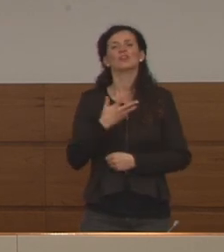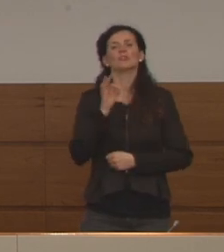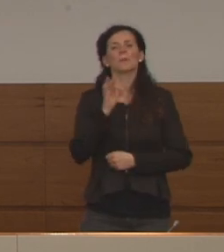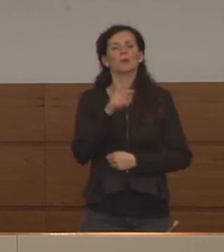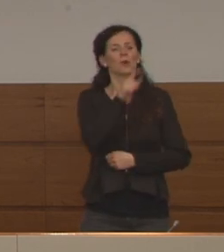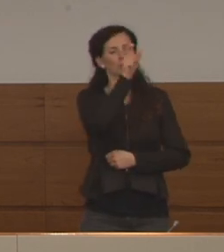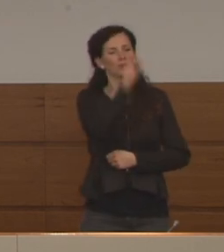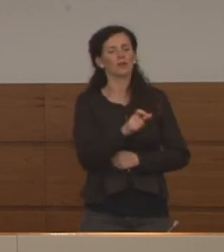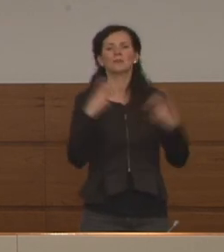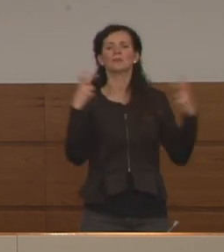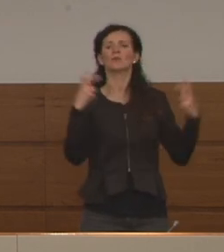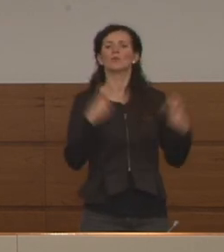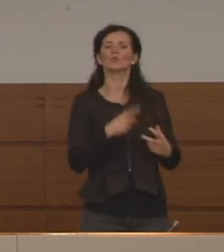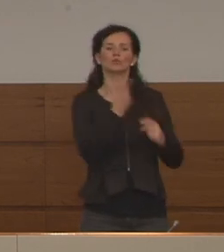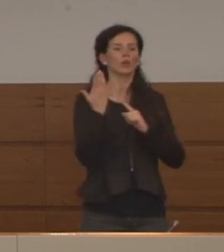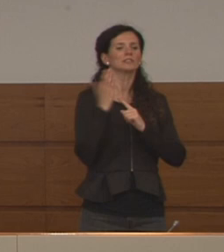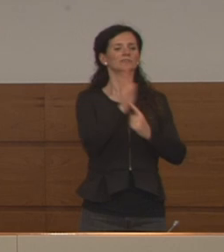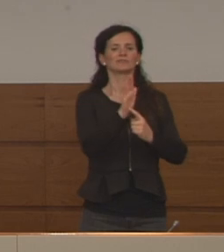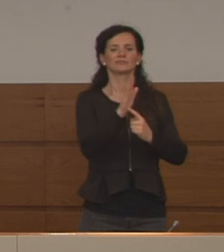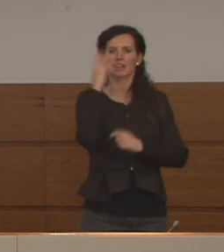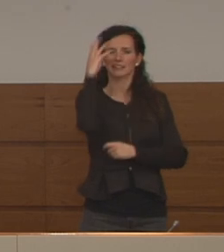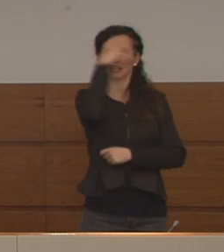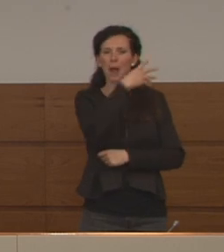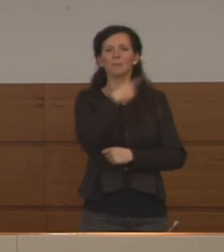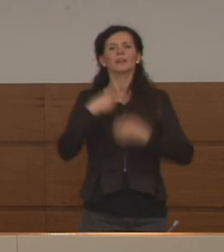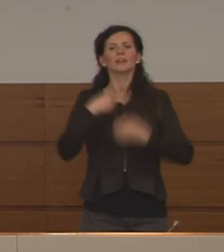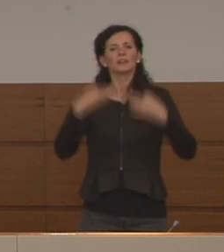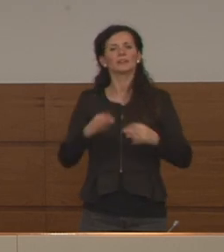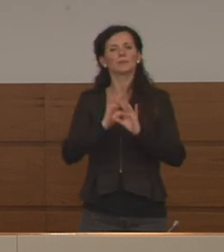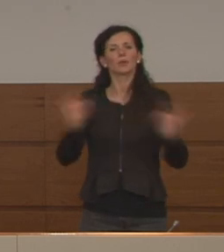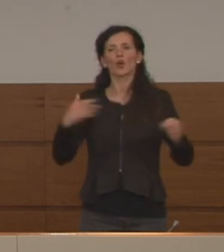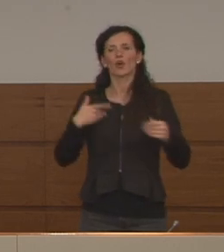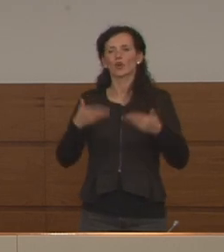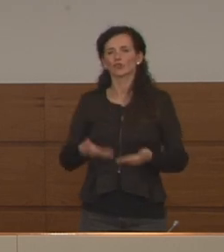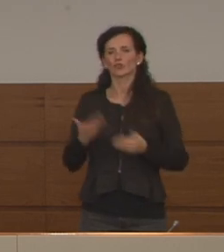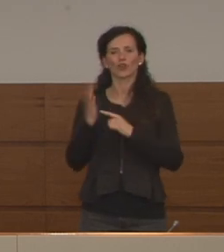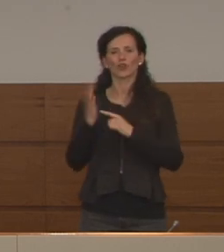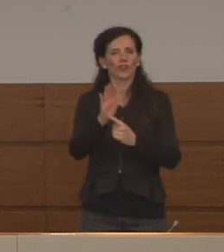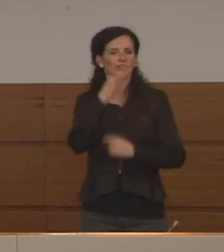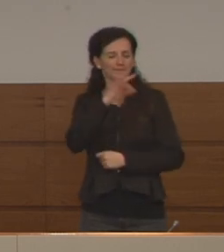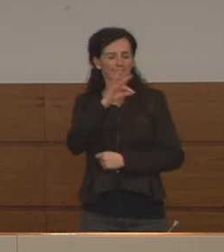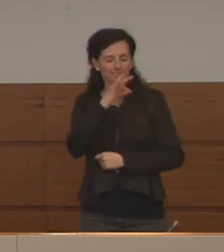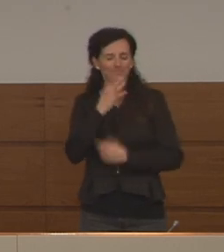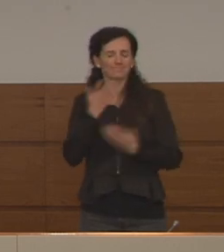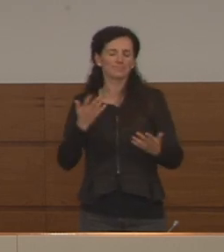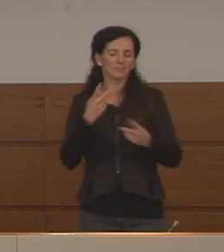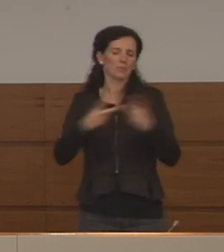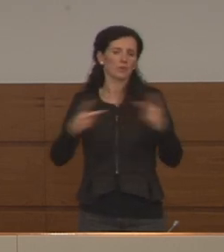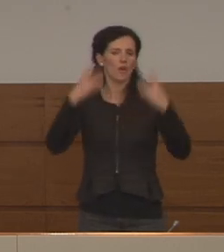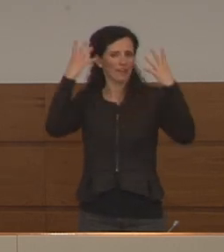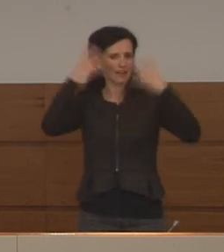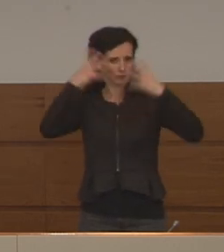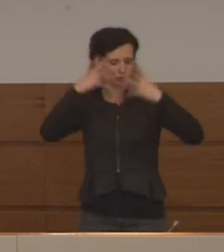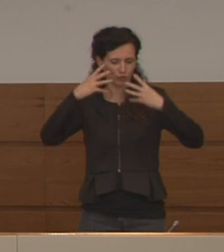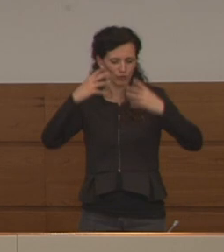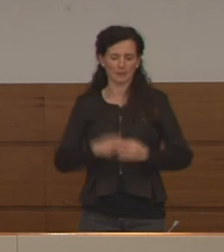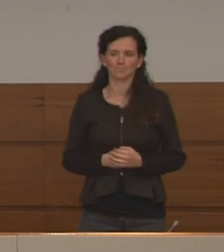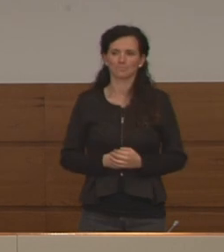qualcuno, eccomi qua a cercare di ragionare. Bisogna vedere se questa